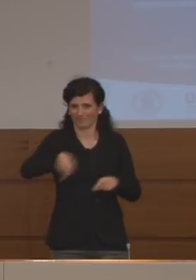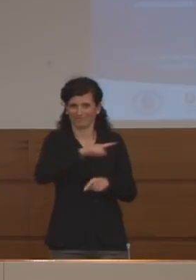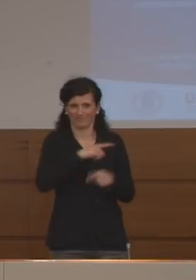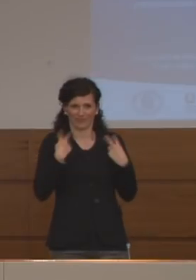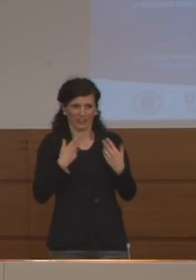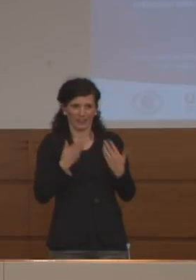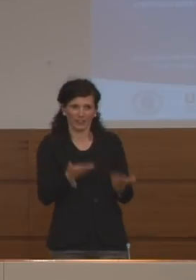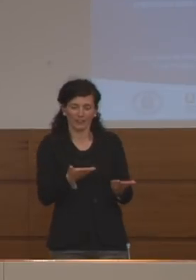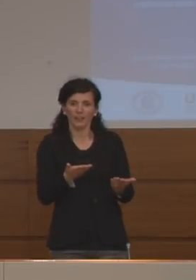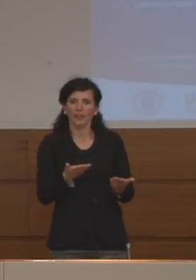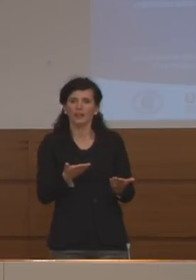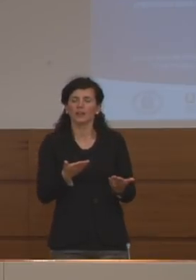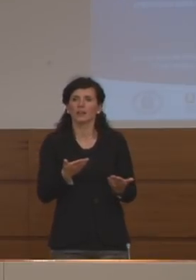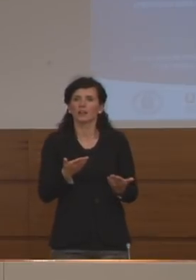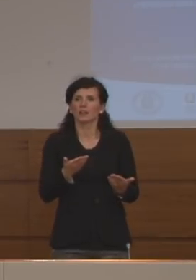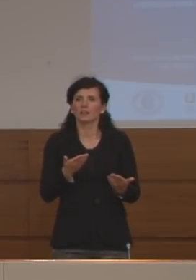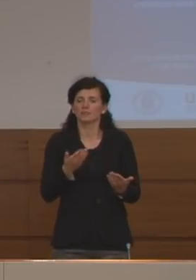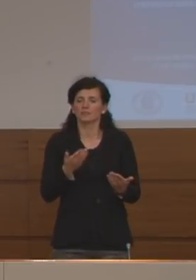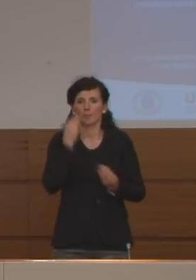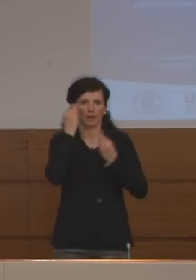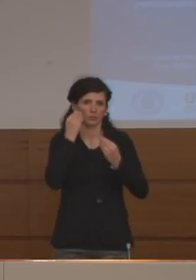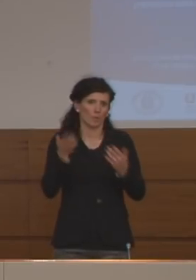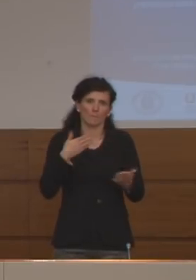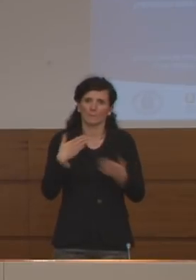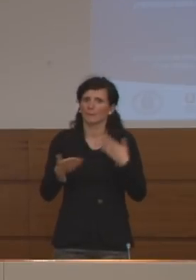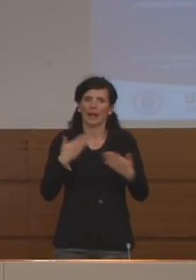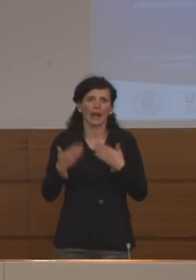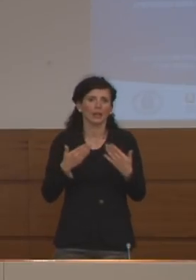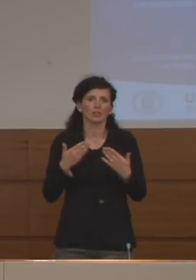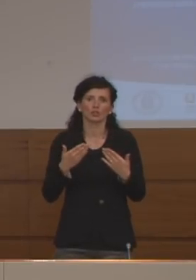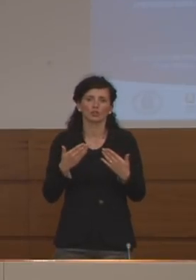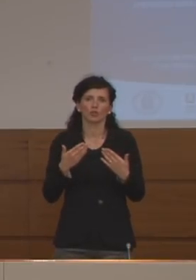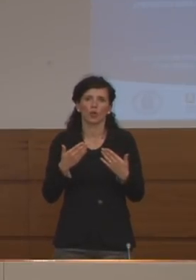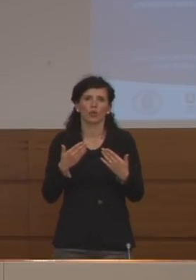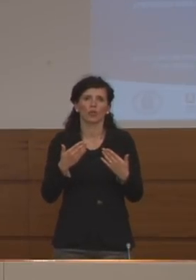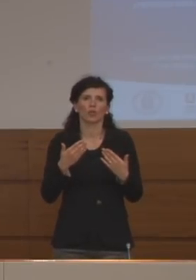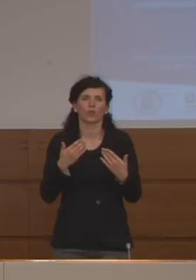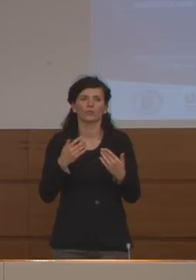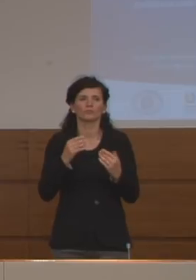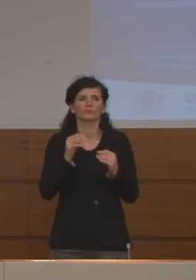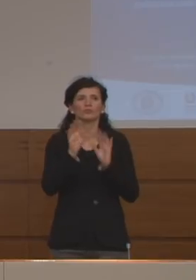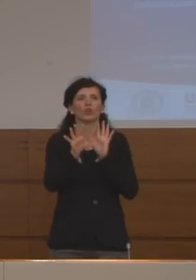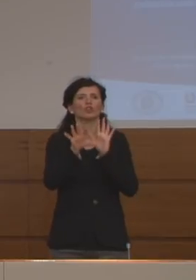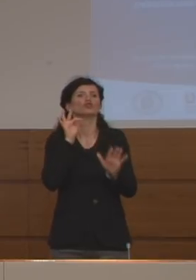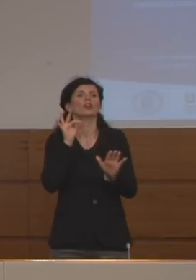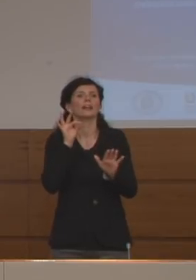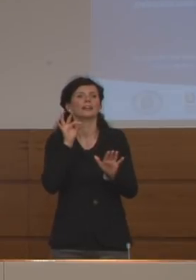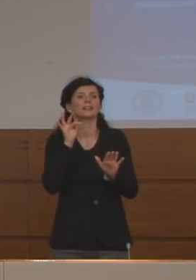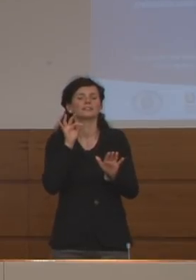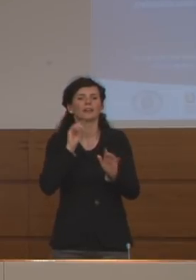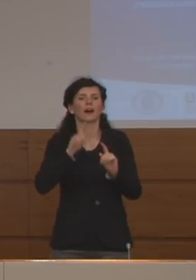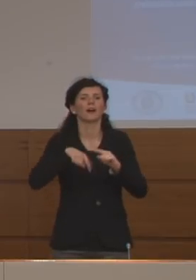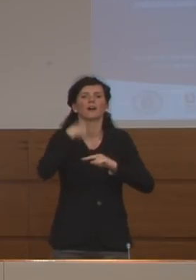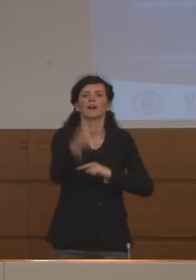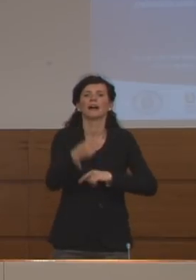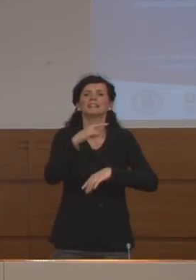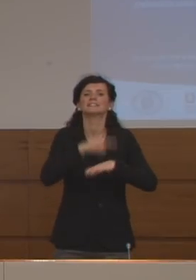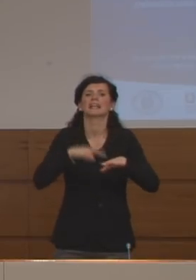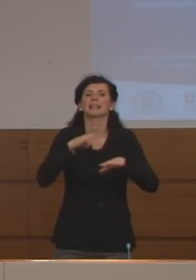solo ipotizzare scelte per uno scenario applicativo di settembre. Direi che forse